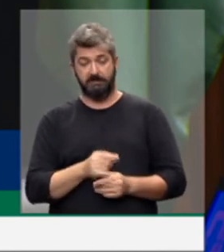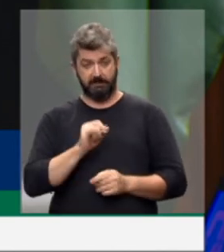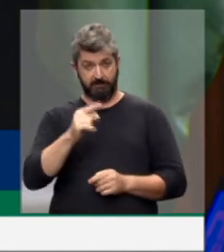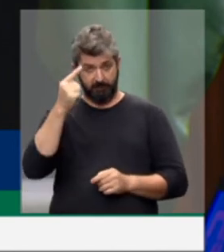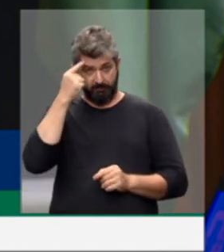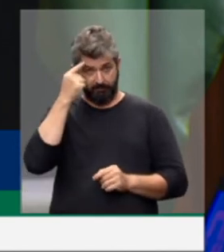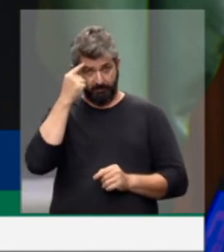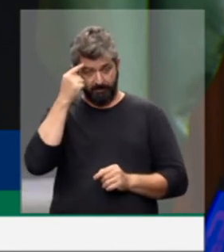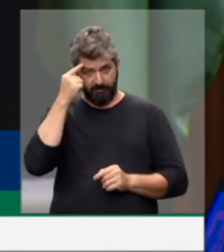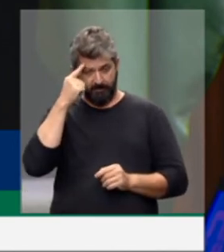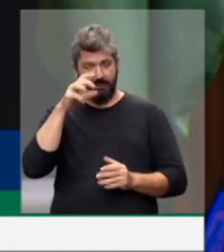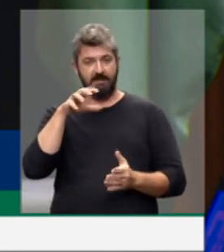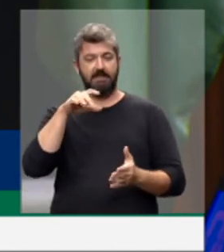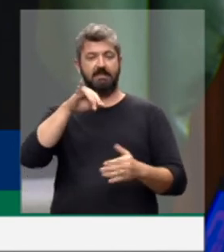LUGAR SETORES MENORES VÃO SER